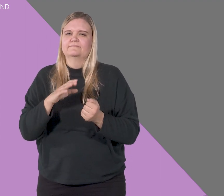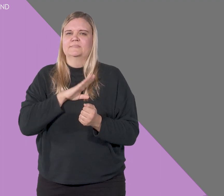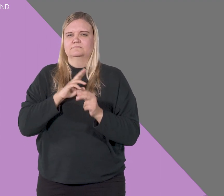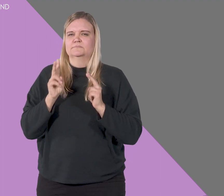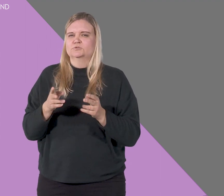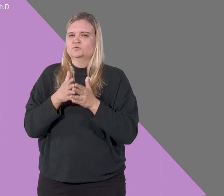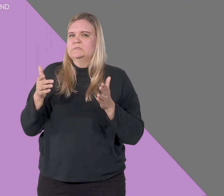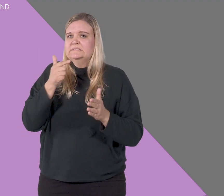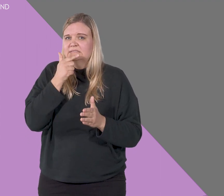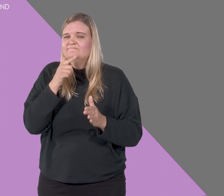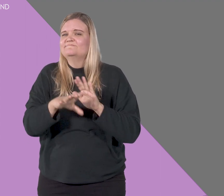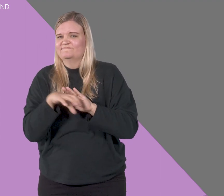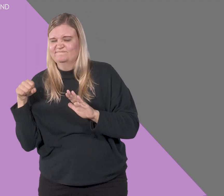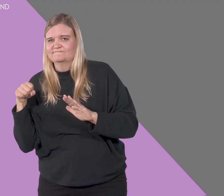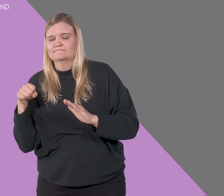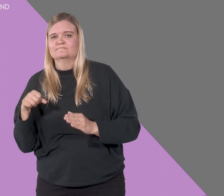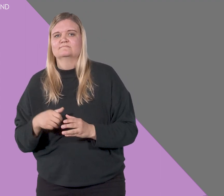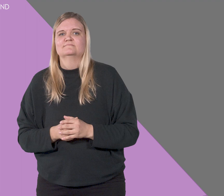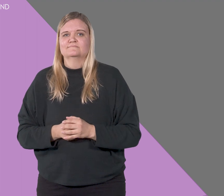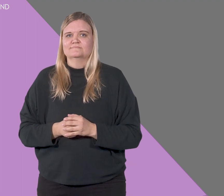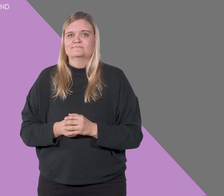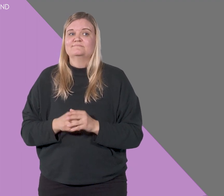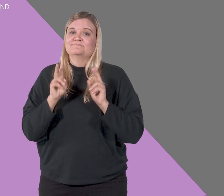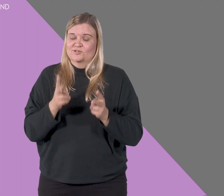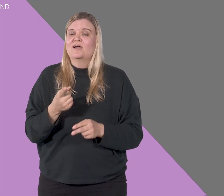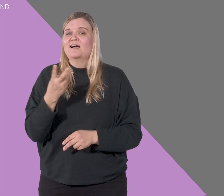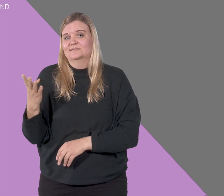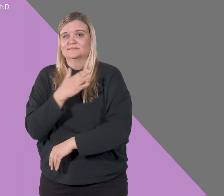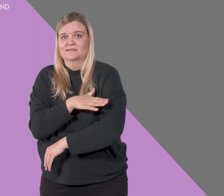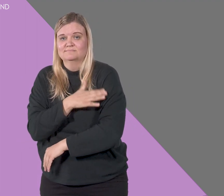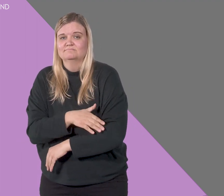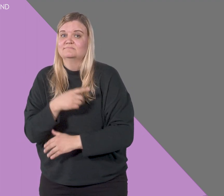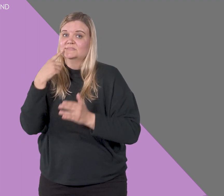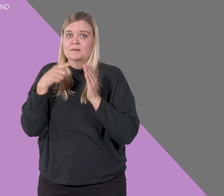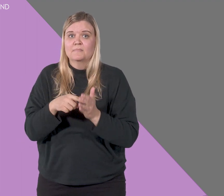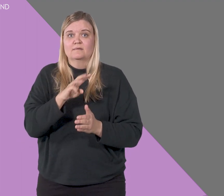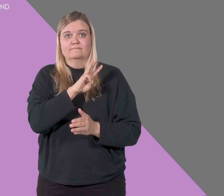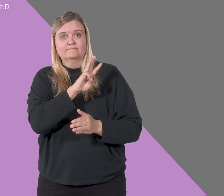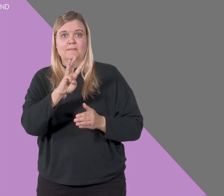medför de också en stor risk för att bli bedragen. Detsamma gäller alla andra tjänster som fungerar via webben, -